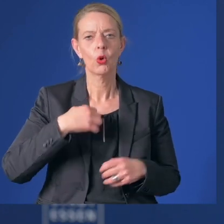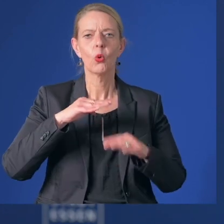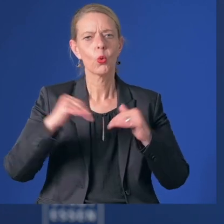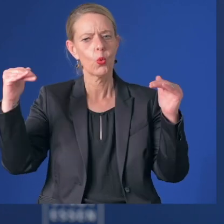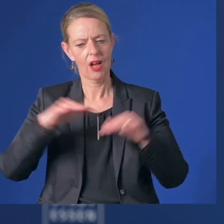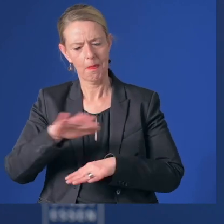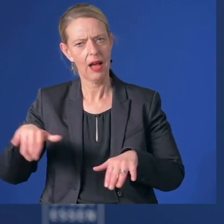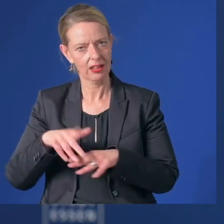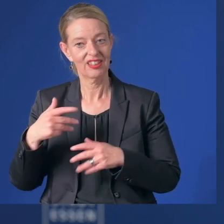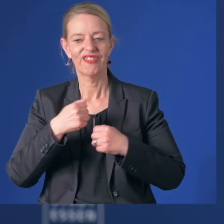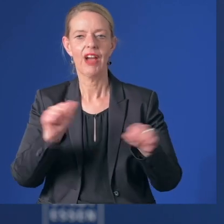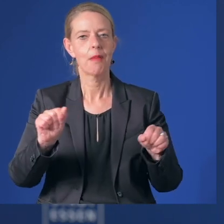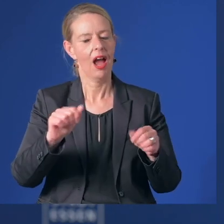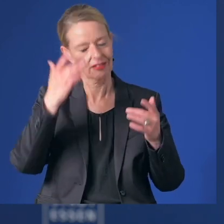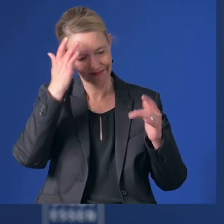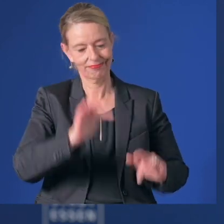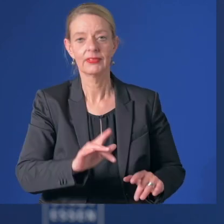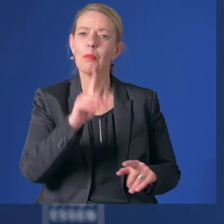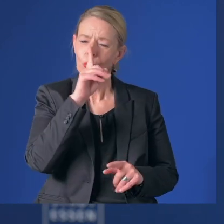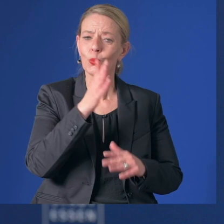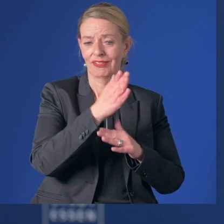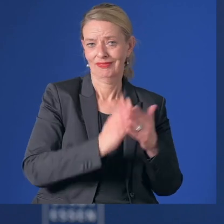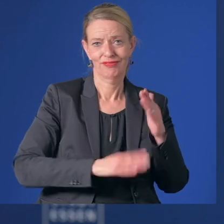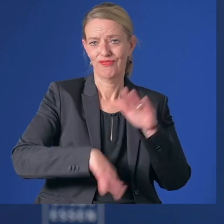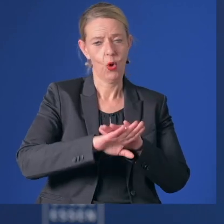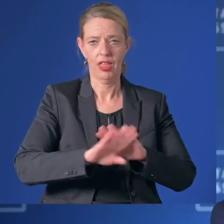Freibadsaison. Allerdings nur im eingeschränkten Betrieb. Die